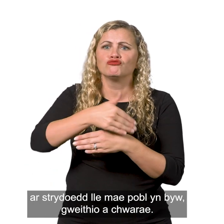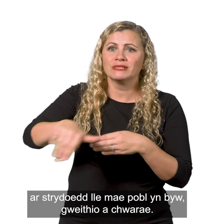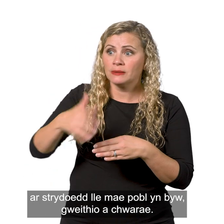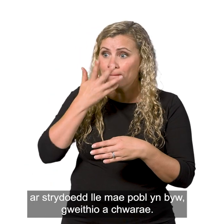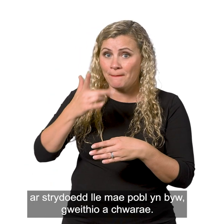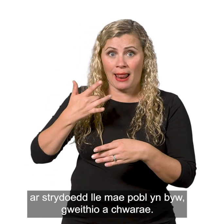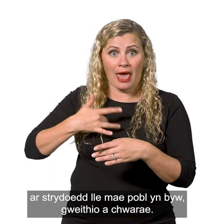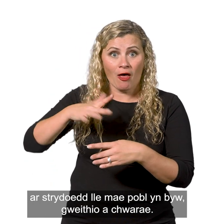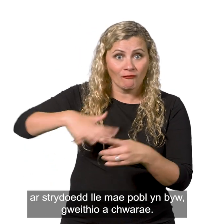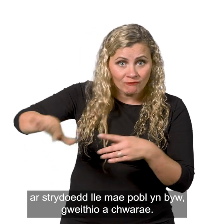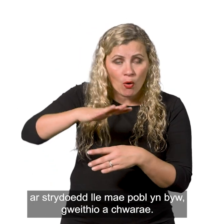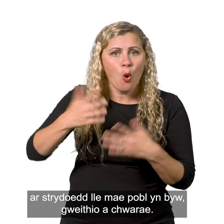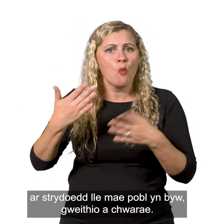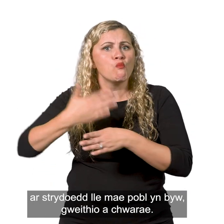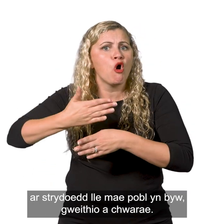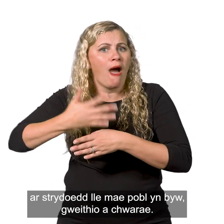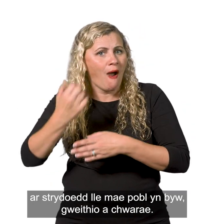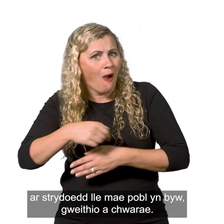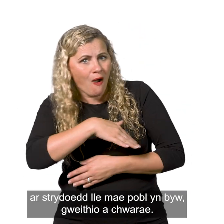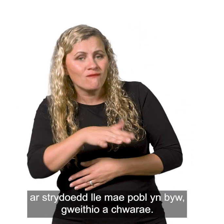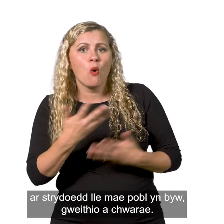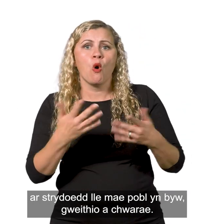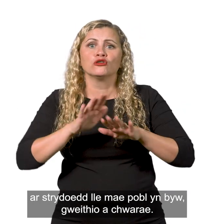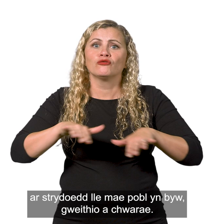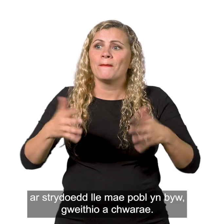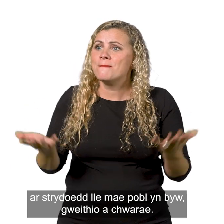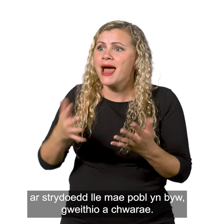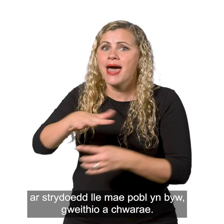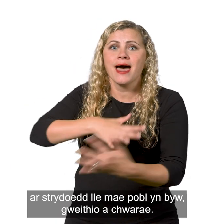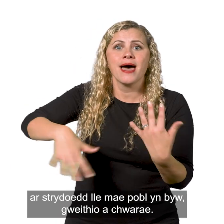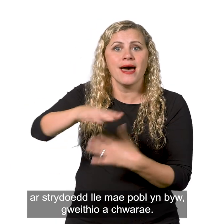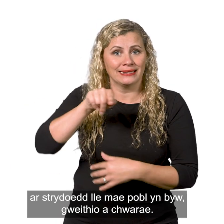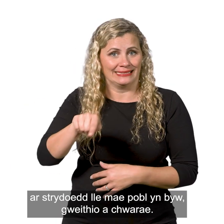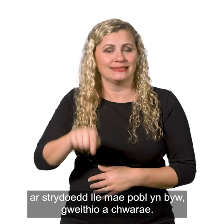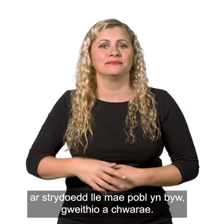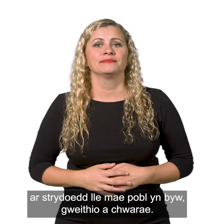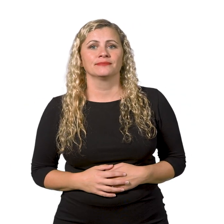ar strydoedd lle mae pobl yn byw, gweithio a chwarae.